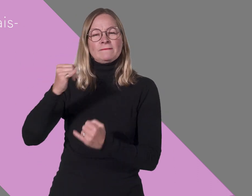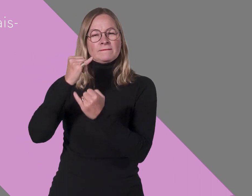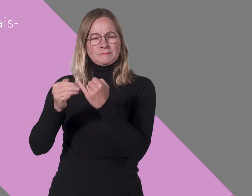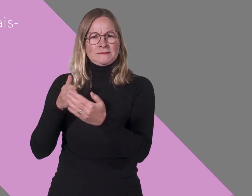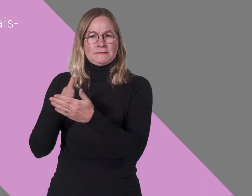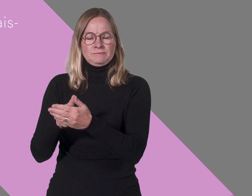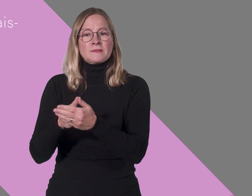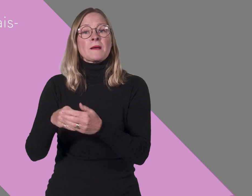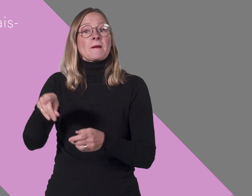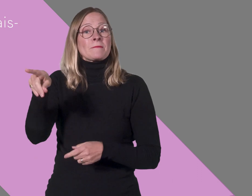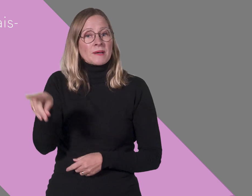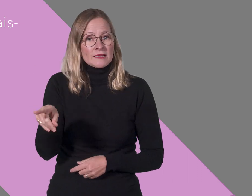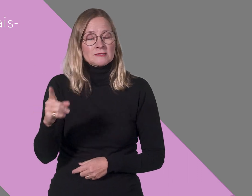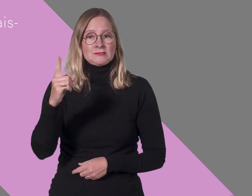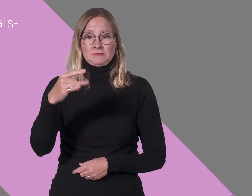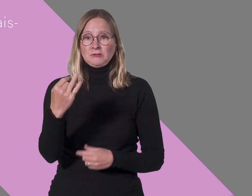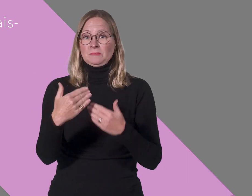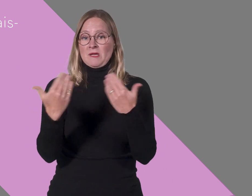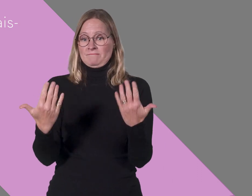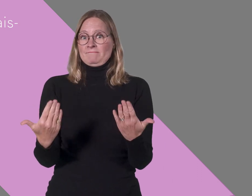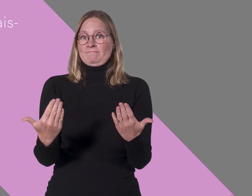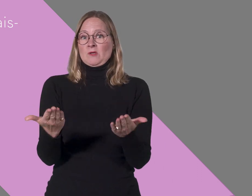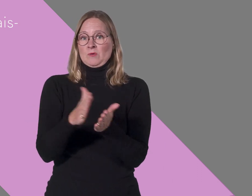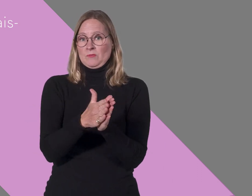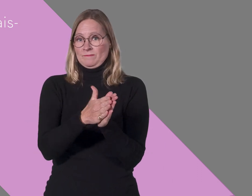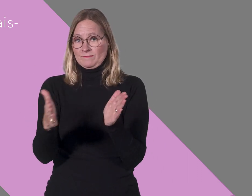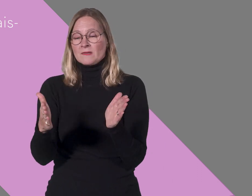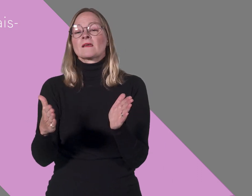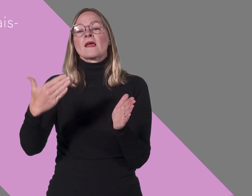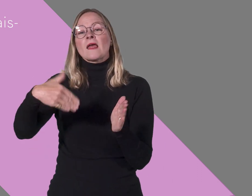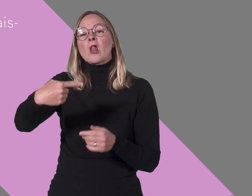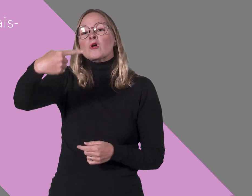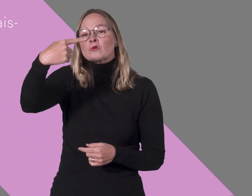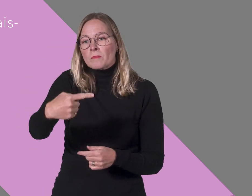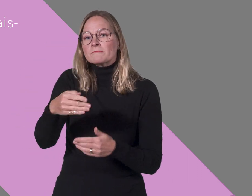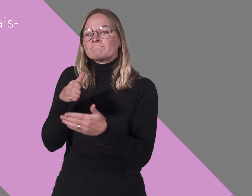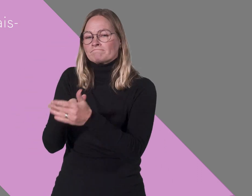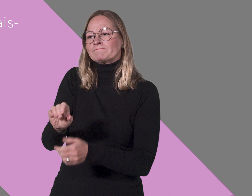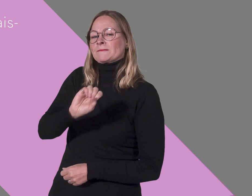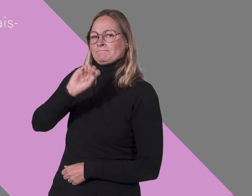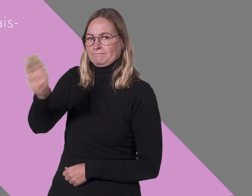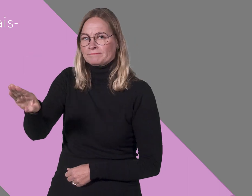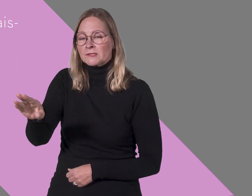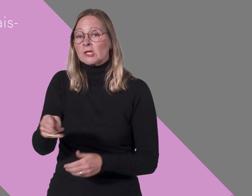viimeistään perjantaina 17.2.2023 klo 10 mennessä -